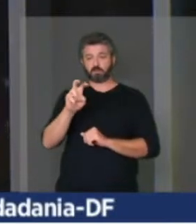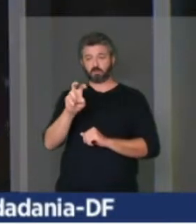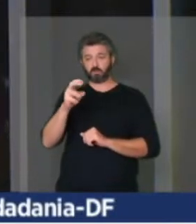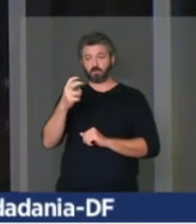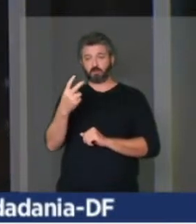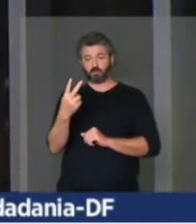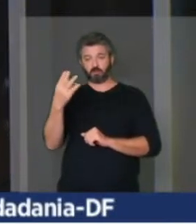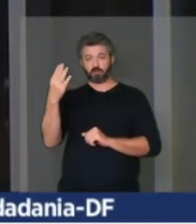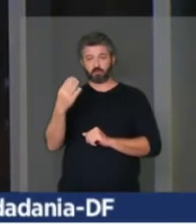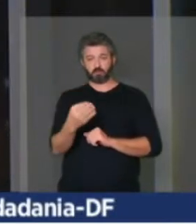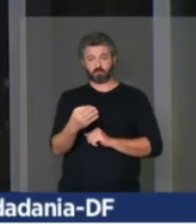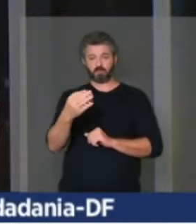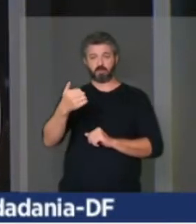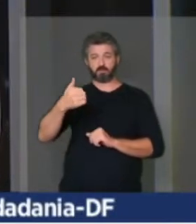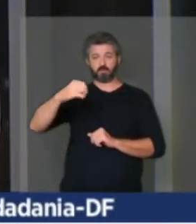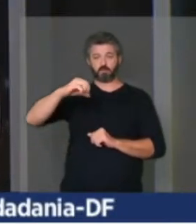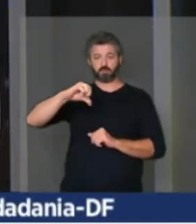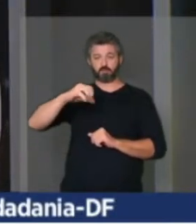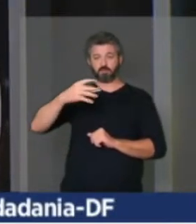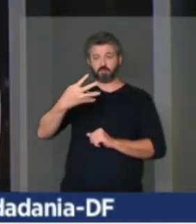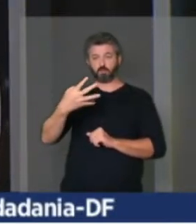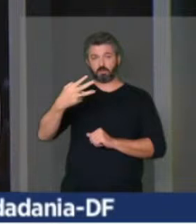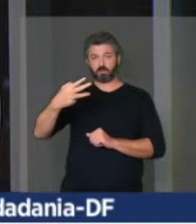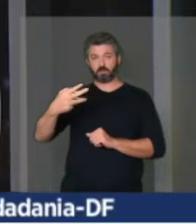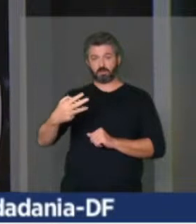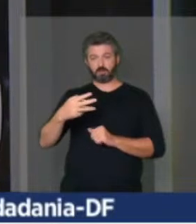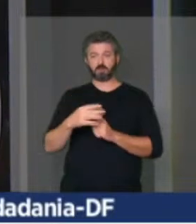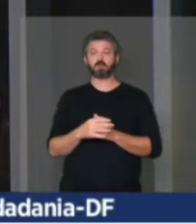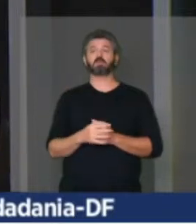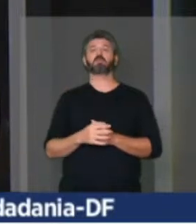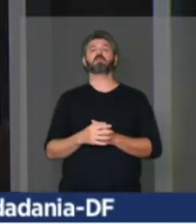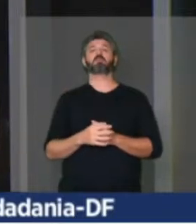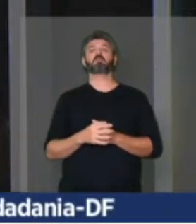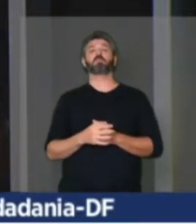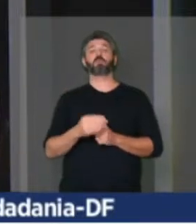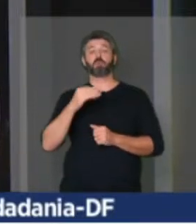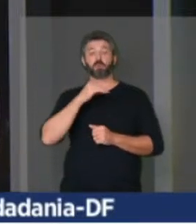PRIMEIRO DE MAIO DE 1943. O RECEBIMENTO DO SALÁRIO MATERNIDADE NO PERÍODO NELE PREVISTO. AS DUAS PRIMEIRAS